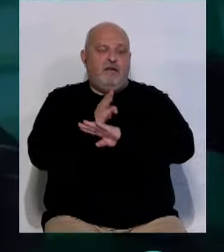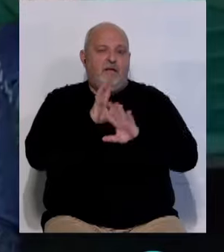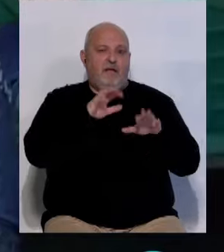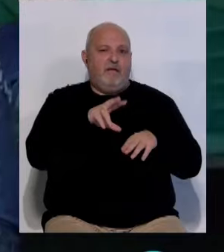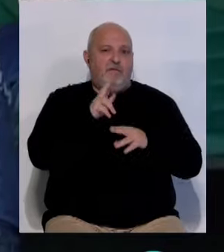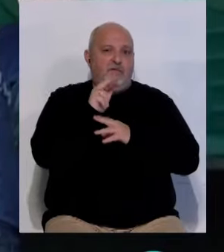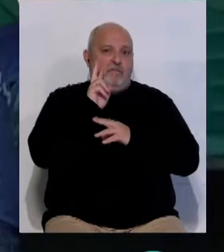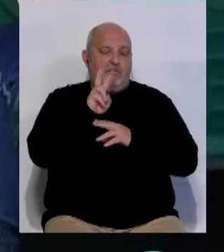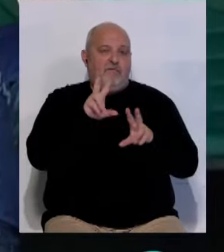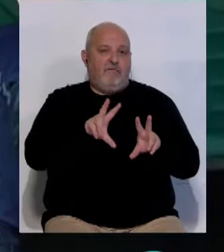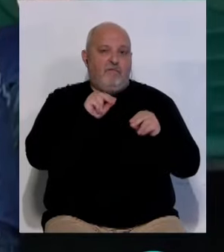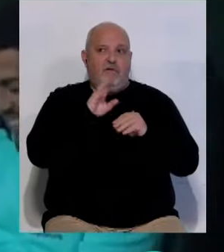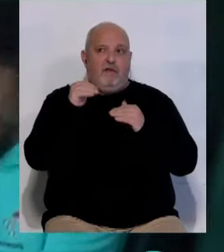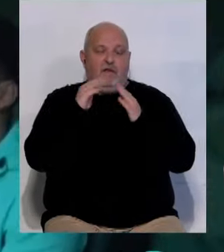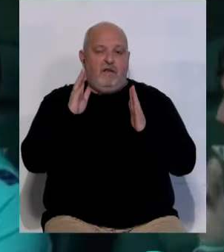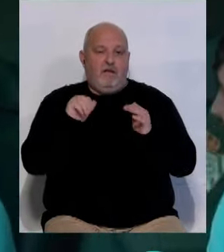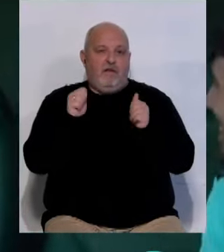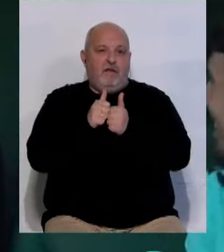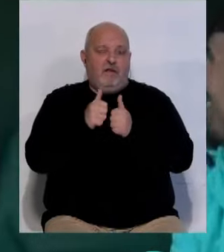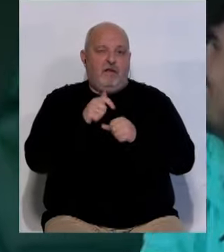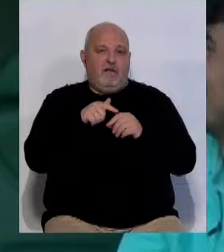viernes y después cuando llegue a casa pues veré la final que estamos hasta las 6 de la mañana no